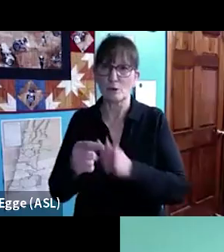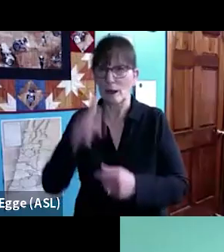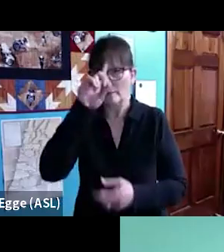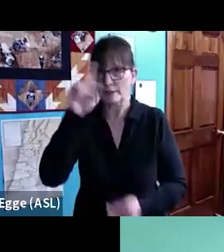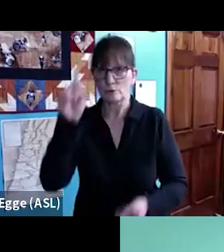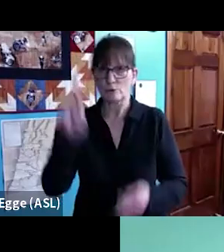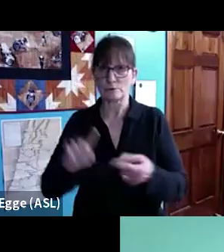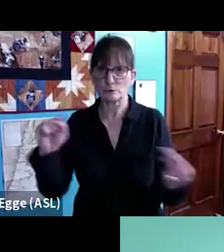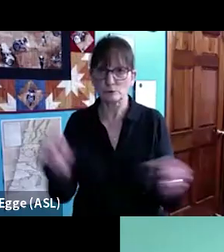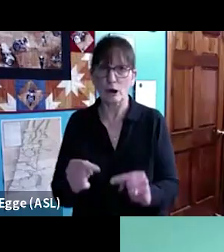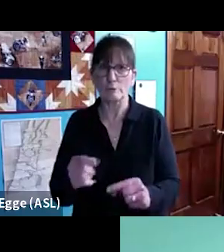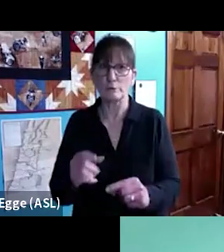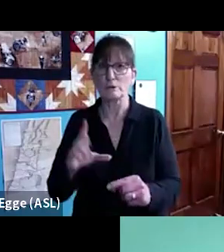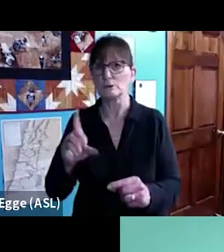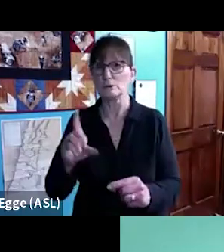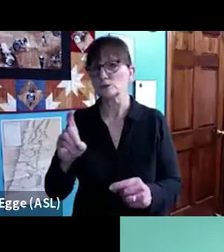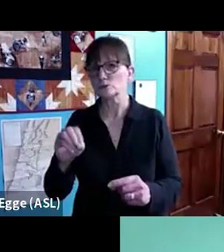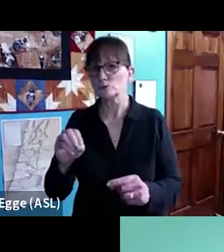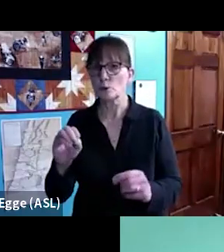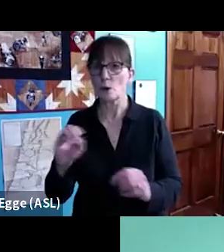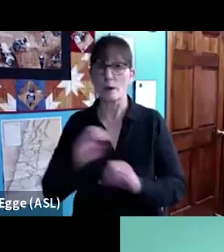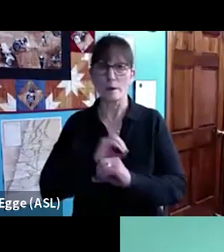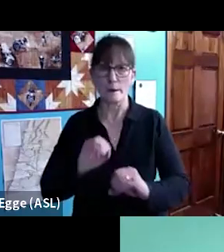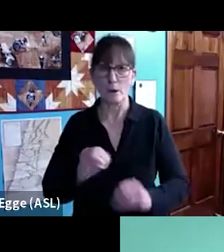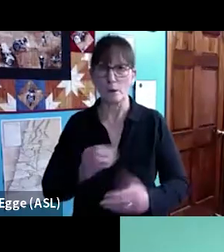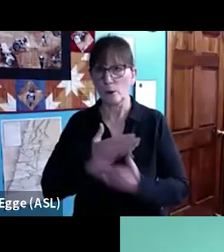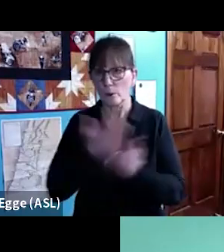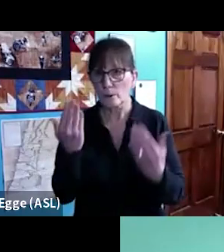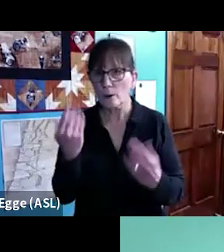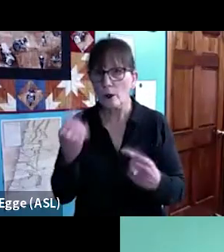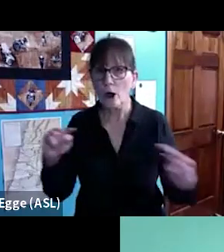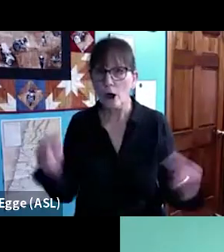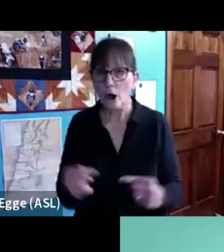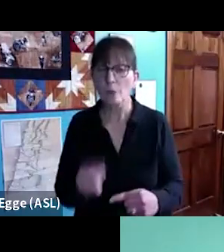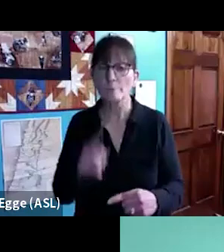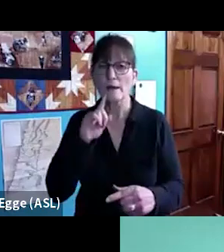Supongo que usas ERE, ¿verdad? Sí, y me encanta.